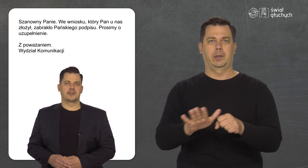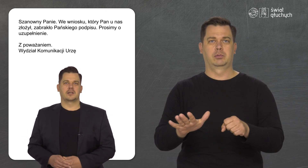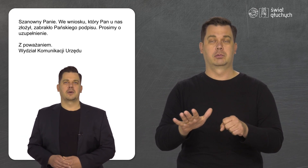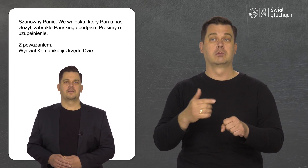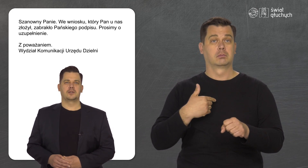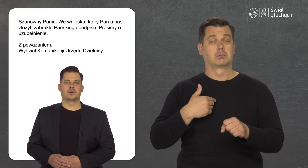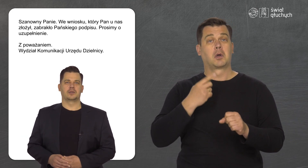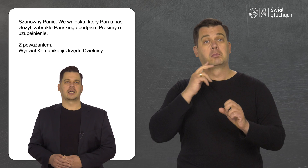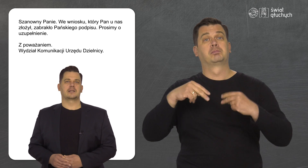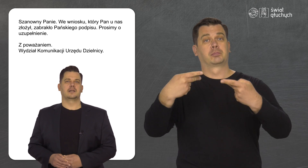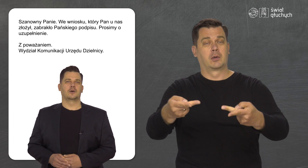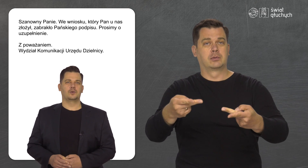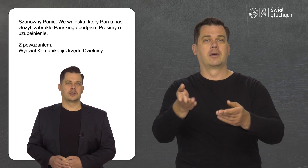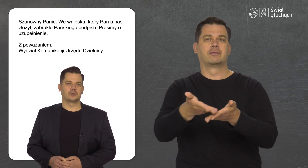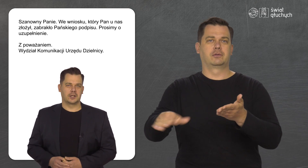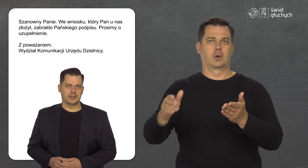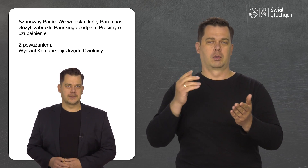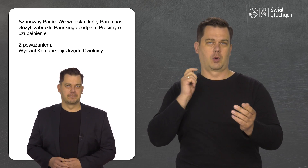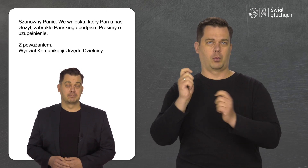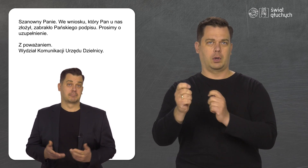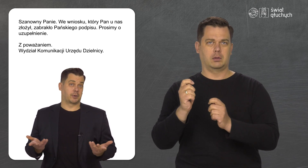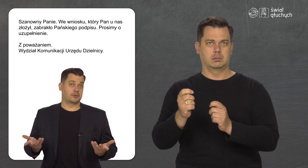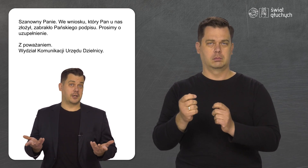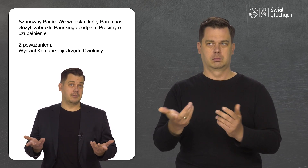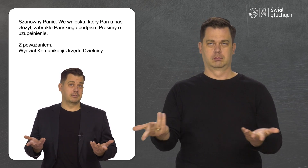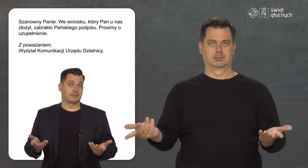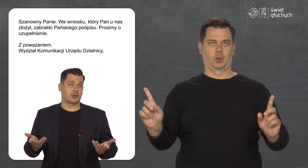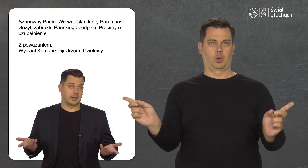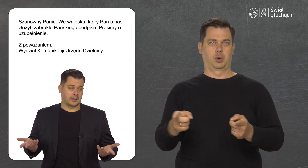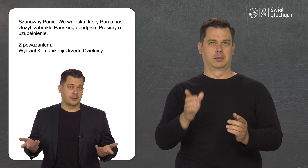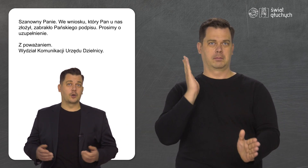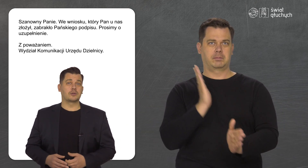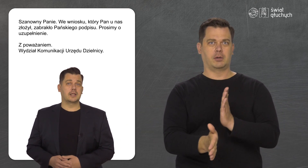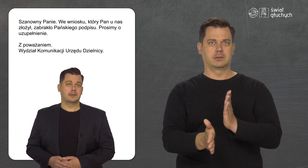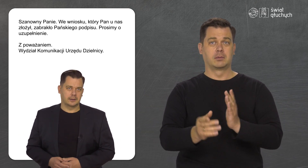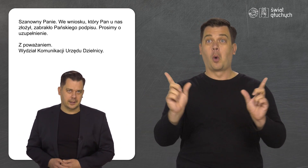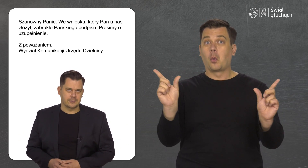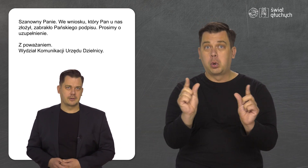Z poważaniem. Wydział Komunikacji Urzędu Dzielnicy”. Prościej? Tak. Krócej? Też.